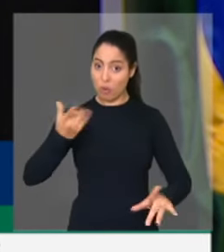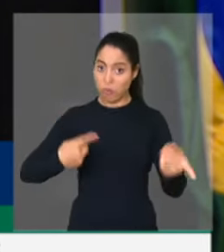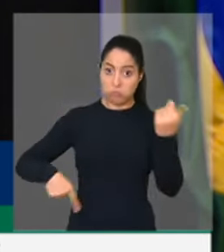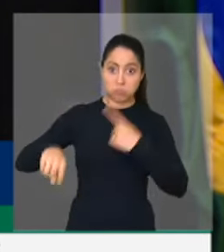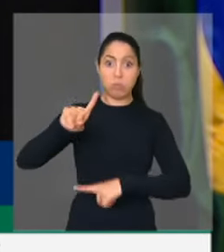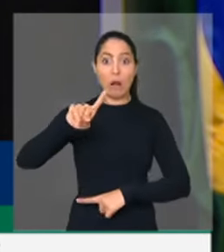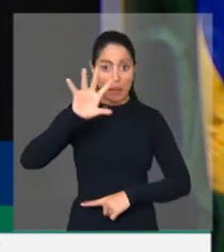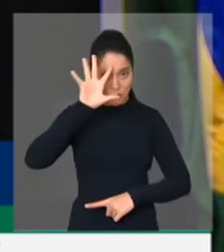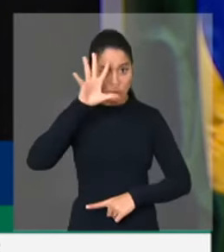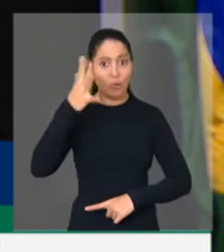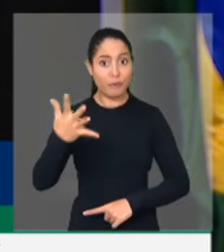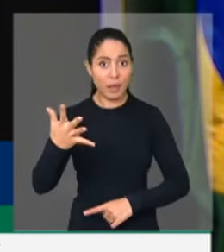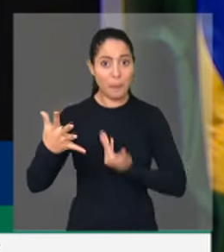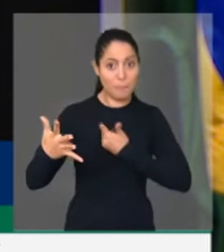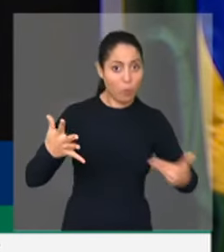NECESSIDADE URGENTE DA MIDIA PREVISTA CONSIDERANDO AINDA